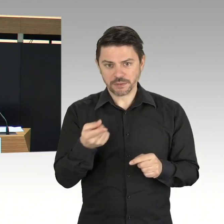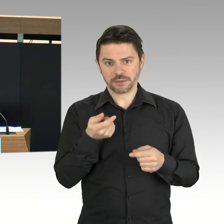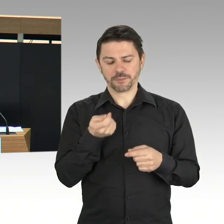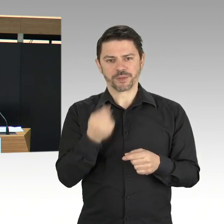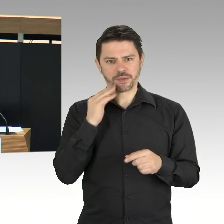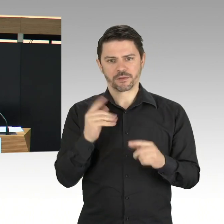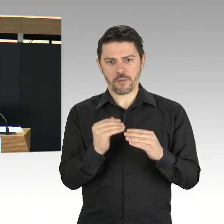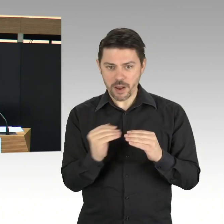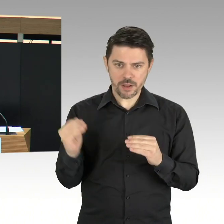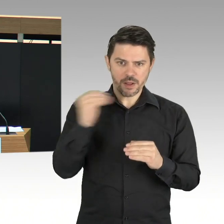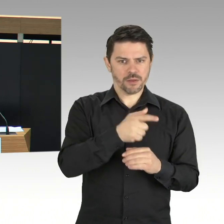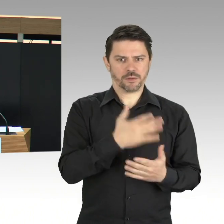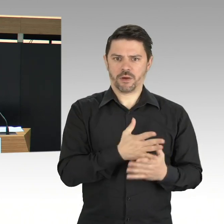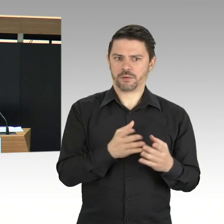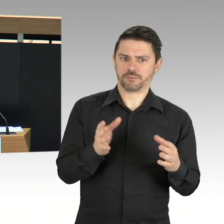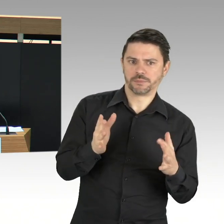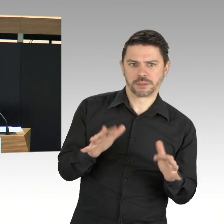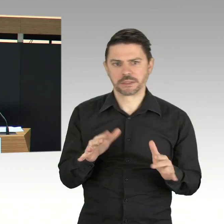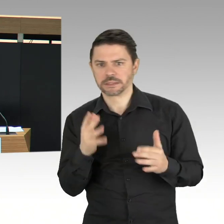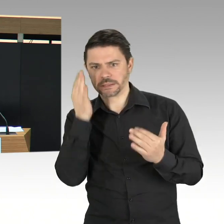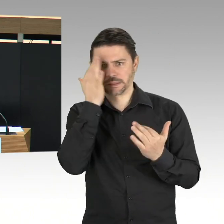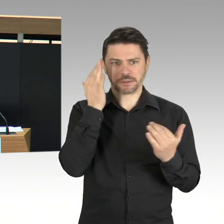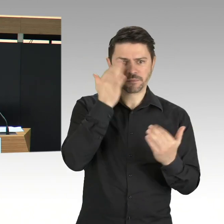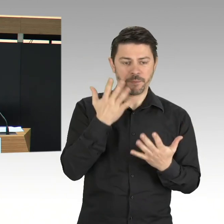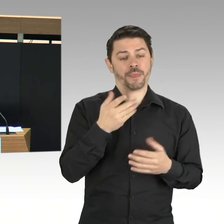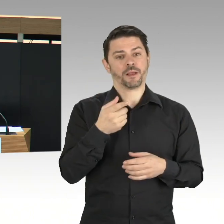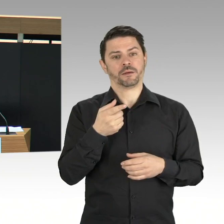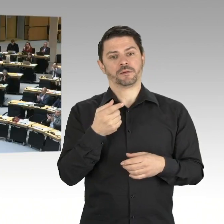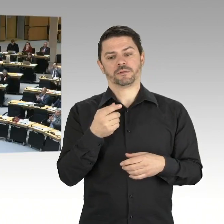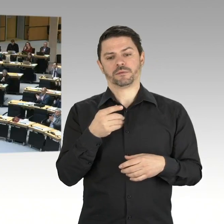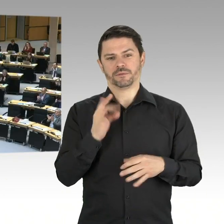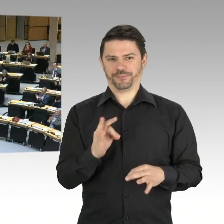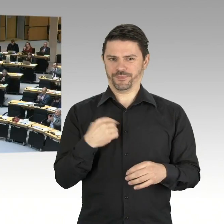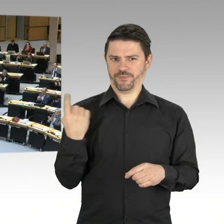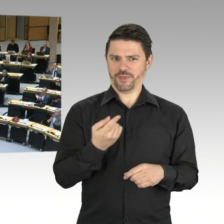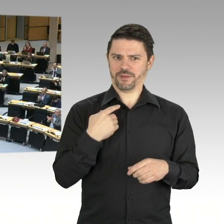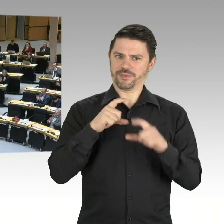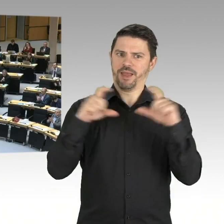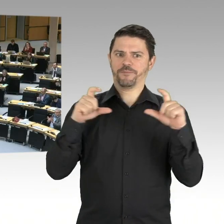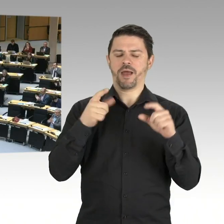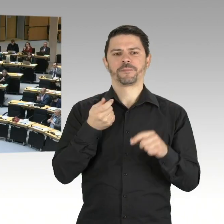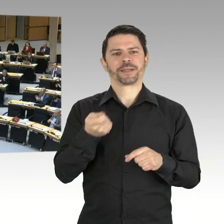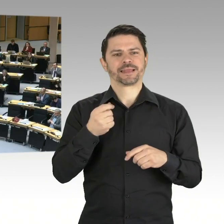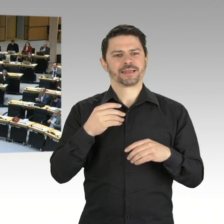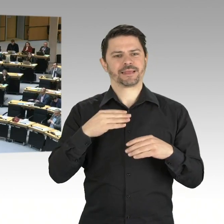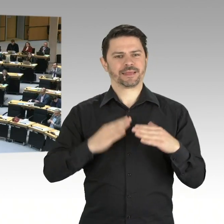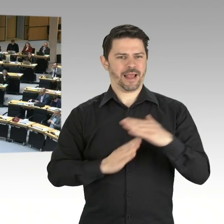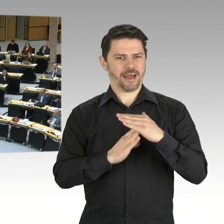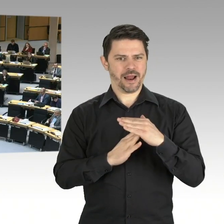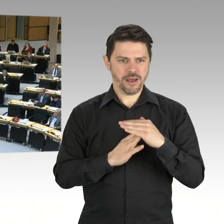und das ist doch ein wichtiges Signal für die Berlinerinnen und Berliner. (Beifall)